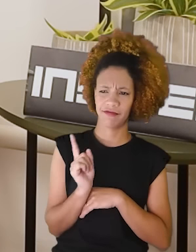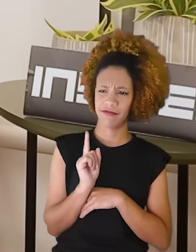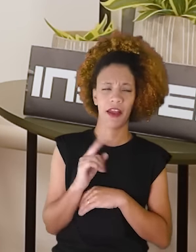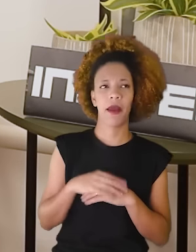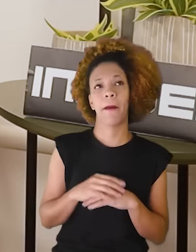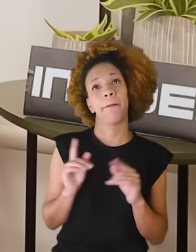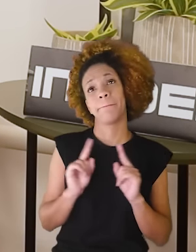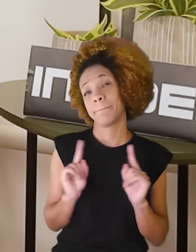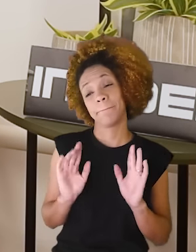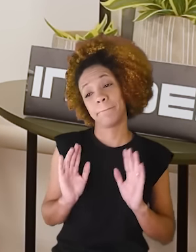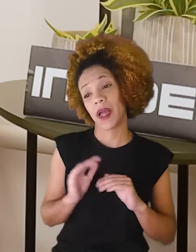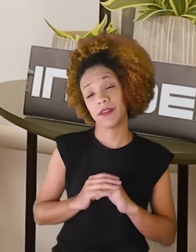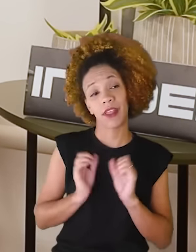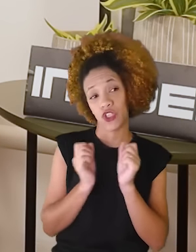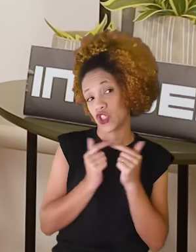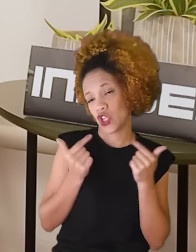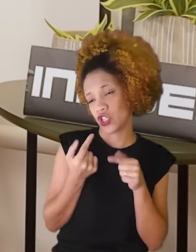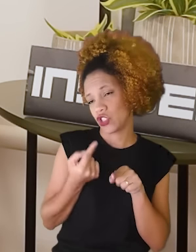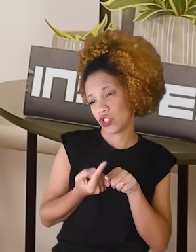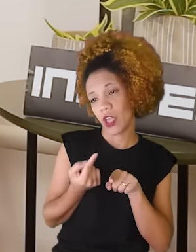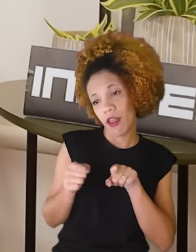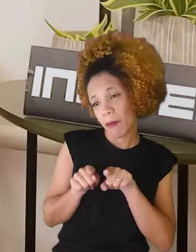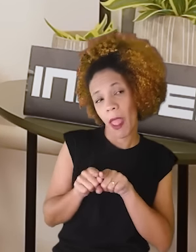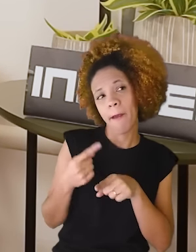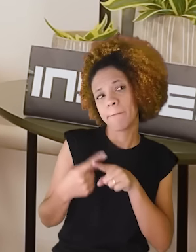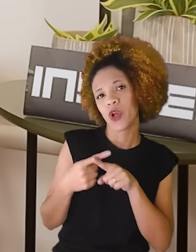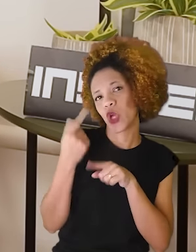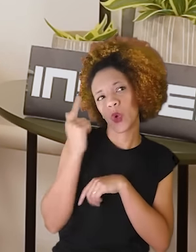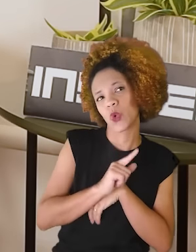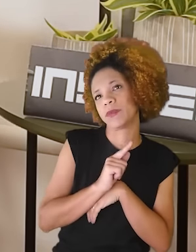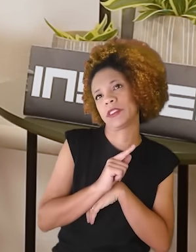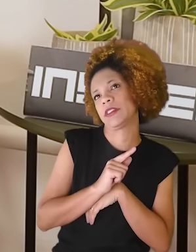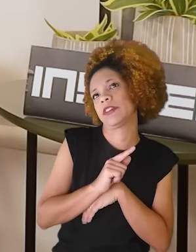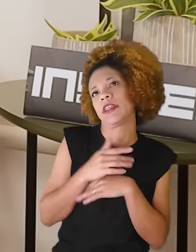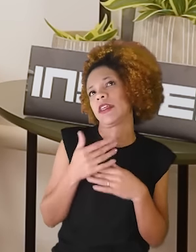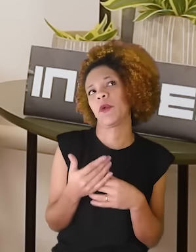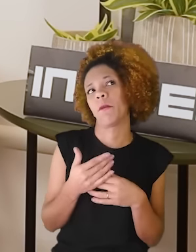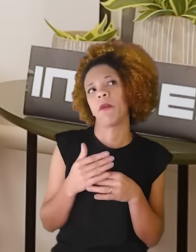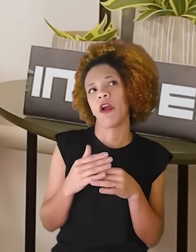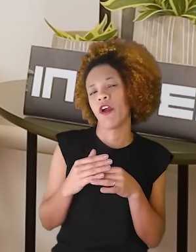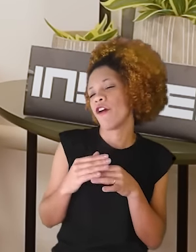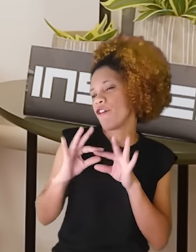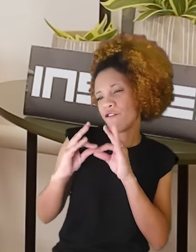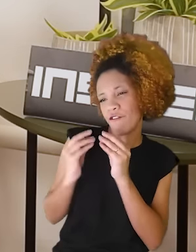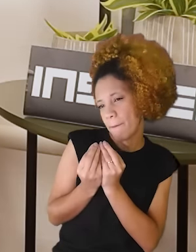cara mas a sorte também porque eu consegui achar uma parada que é muito Family friend né as marcas